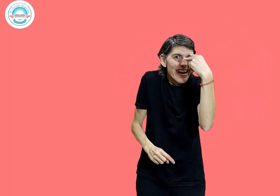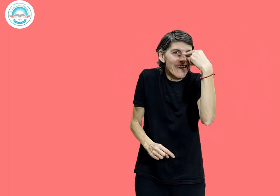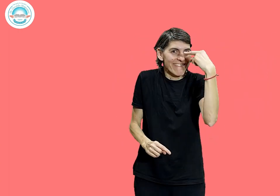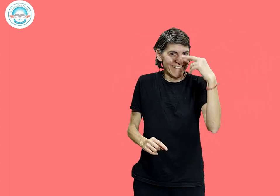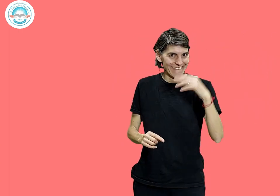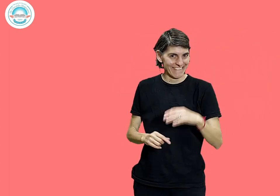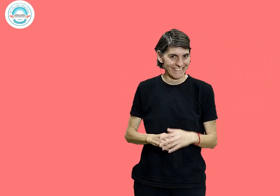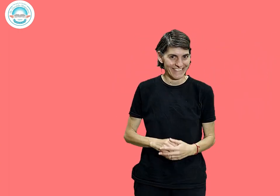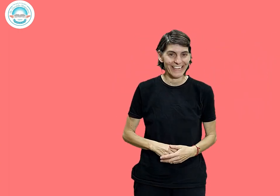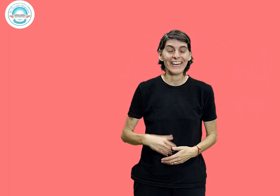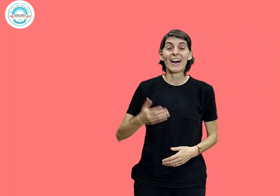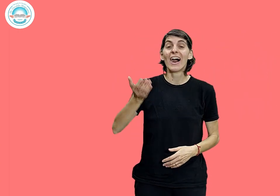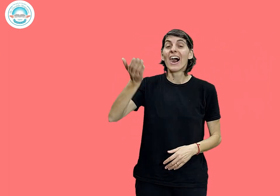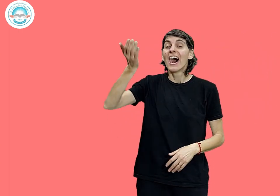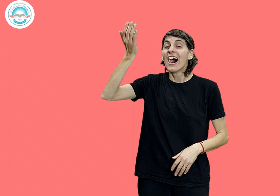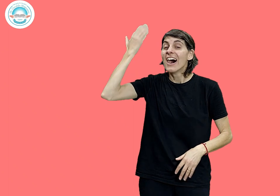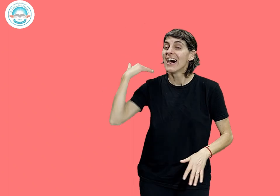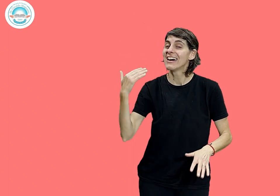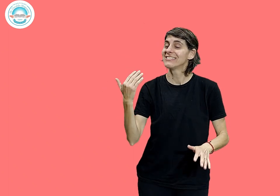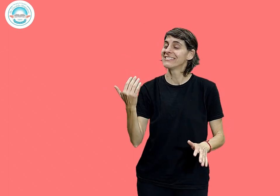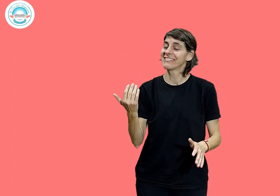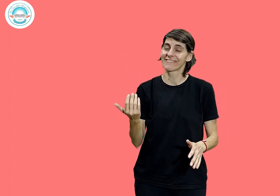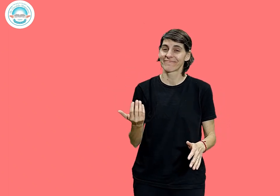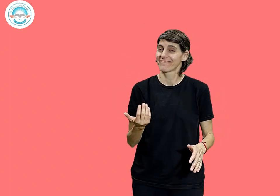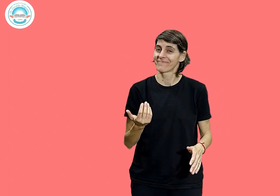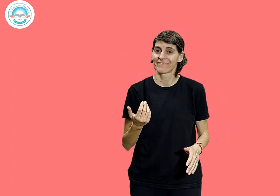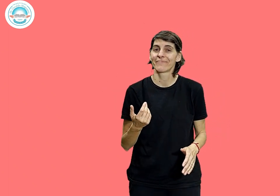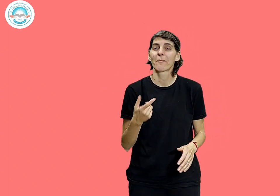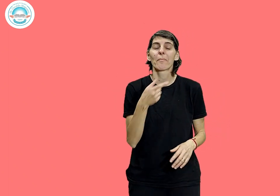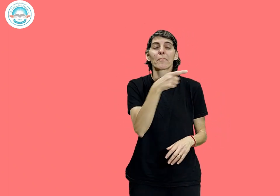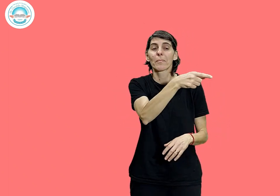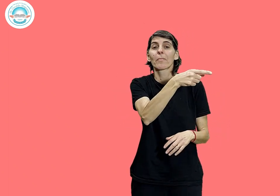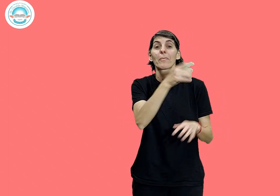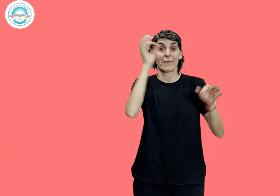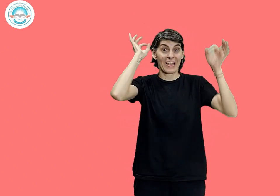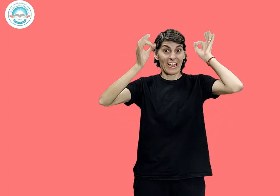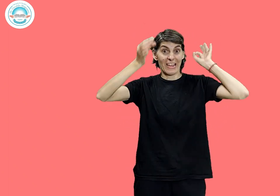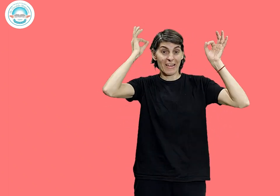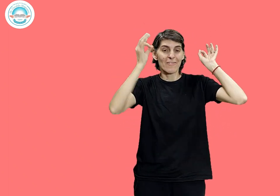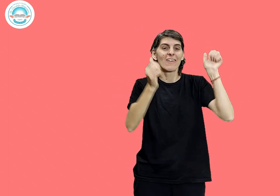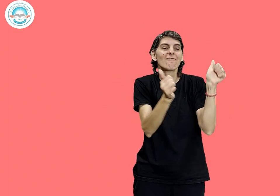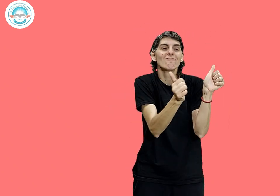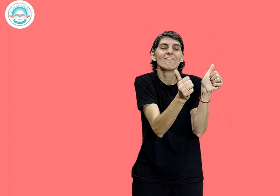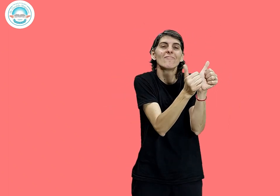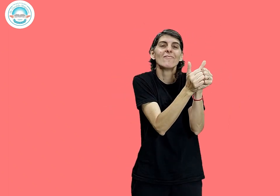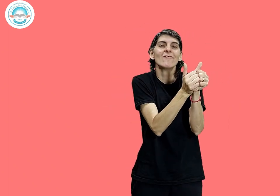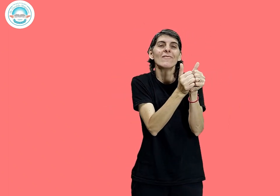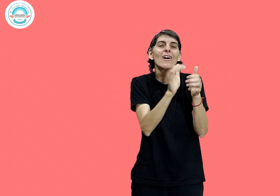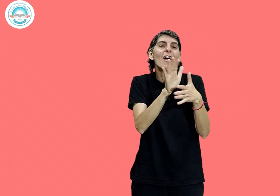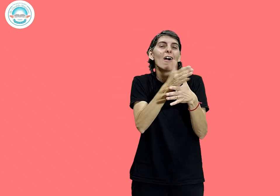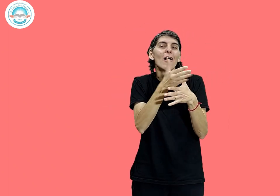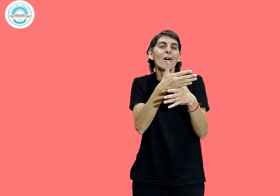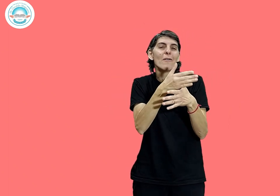¡Me miró!, ¡Hoy me miró!. Ayer no podía porque era el novio de